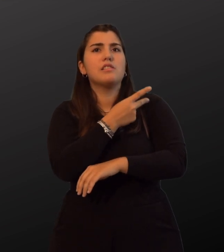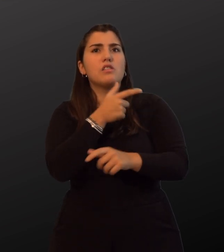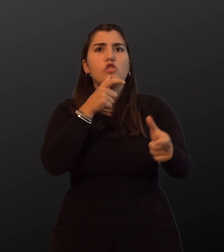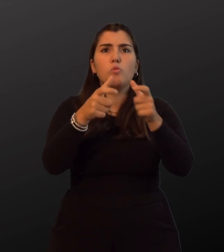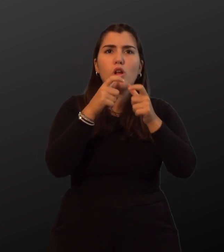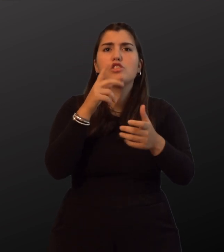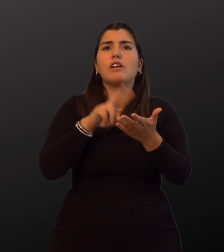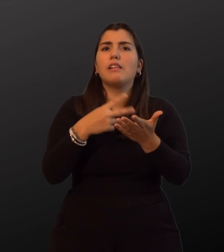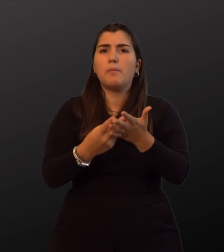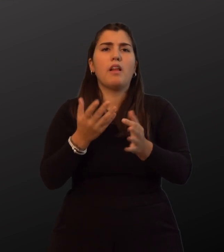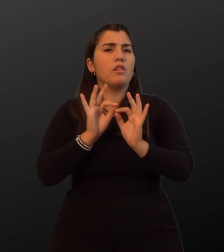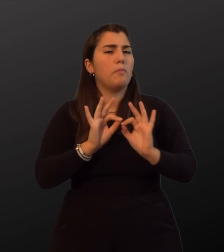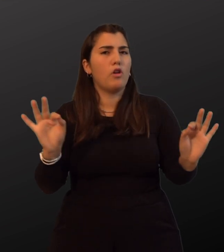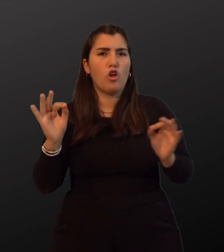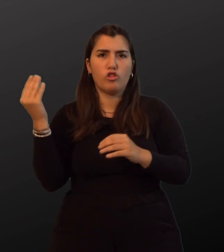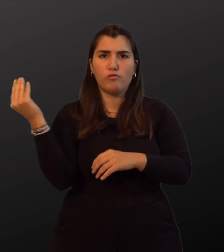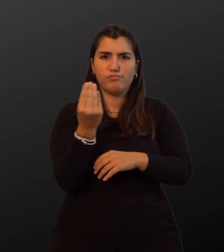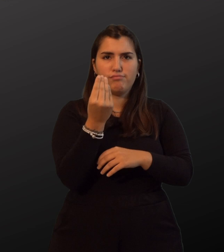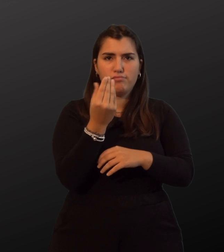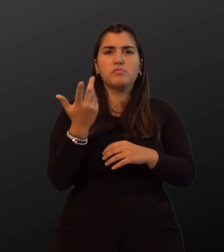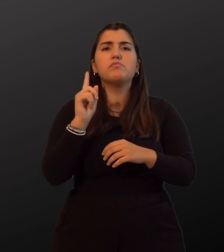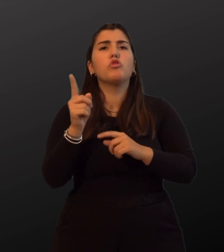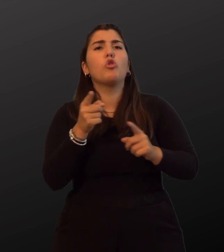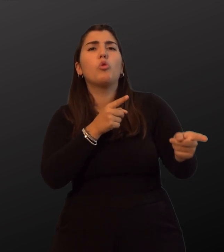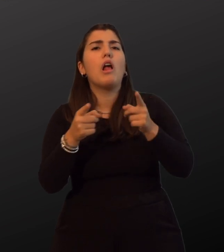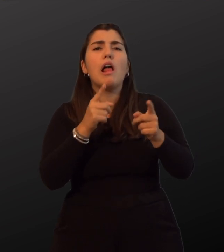e assistenza alla comunicazione che vi affiancherà durante i